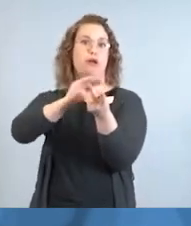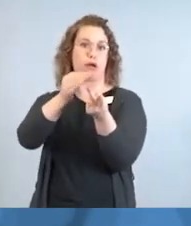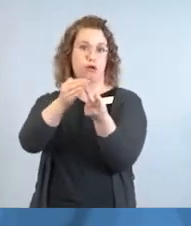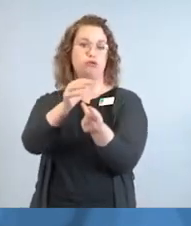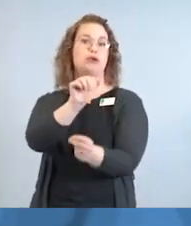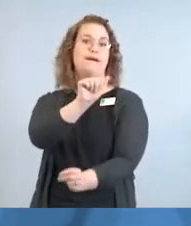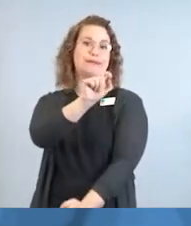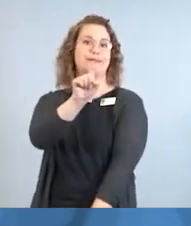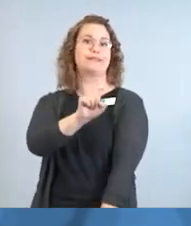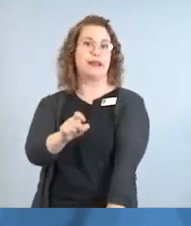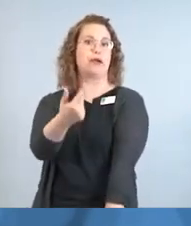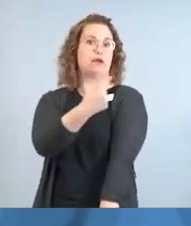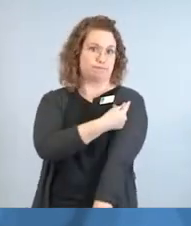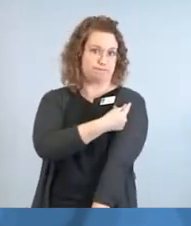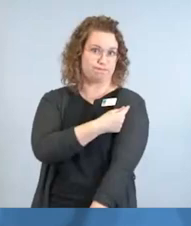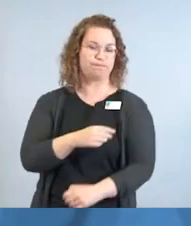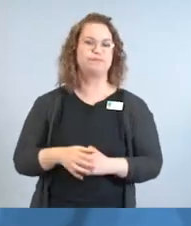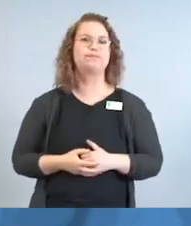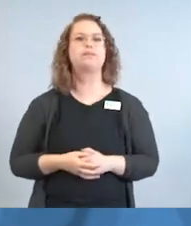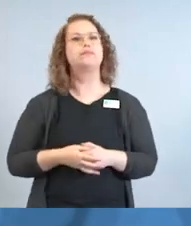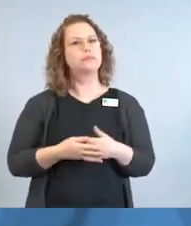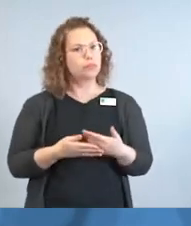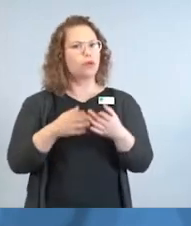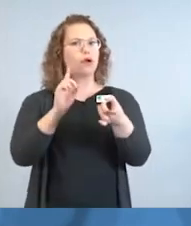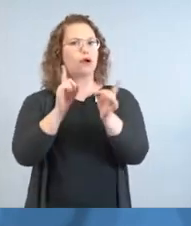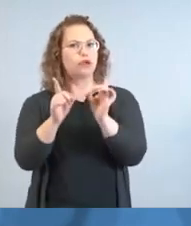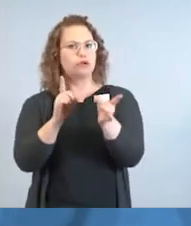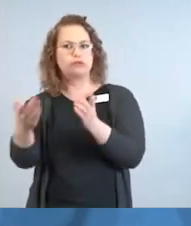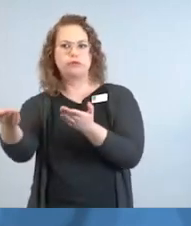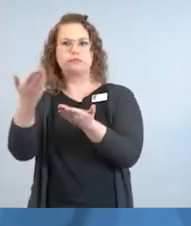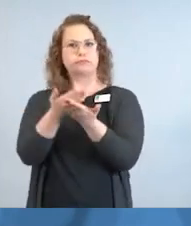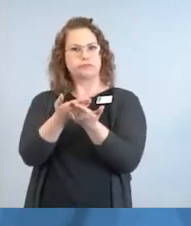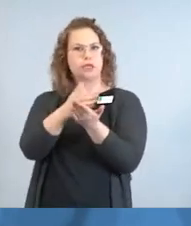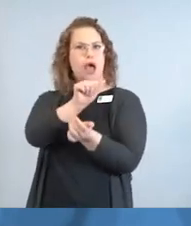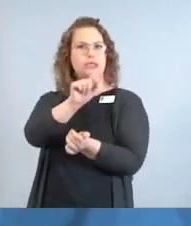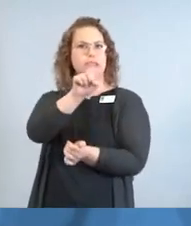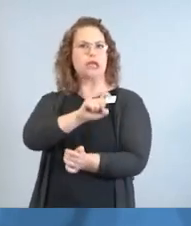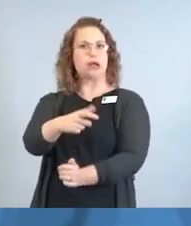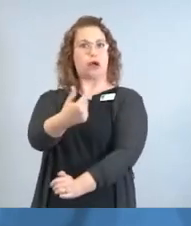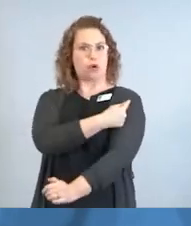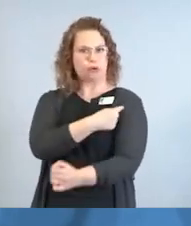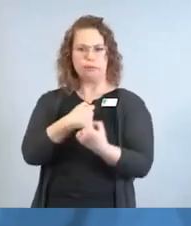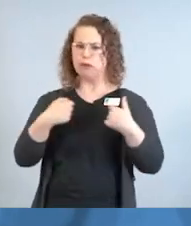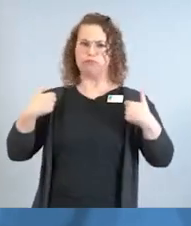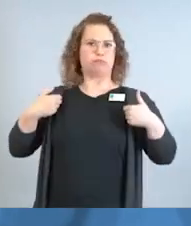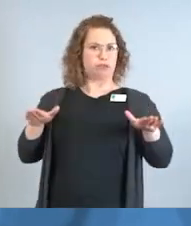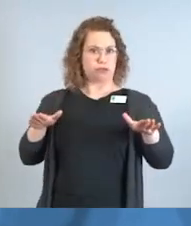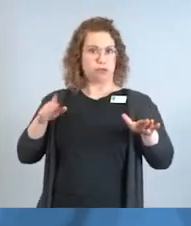Minulle tarjotaan Astrat Zenecan rokotetta, mutta en halua sitä. Jäänkö siis kokonaan ilman rokotusta?